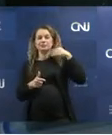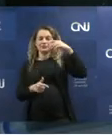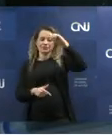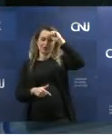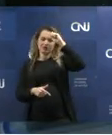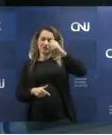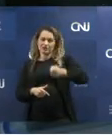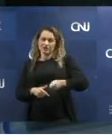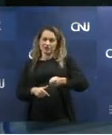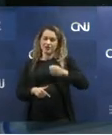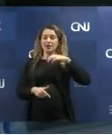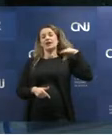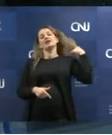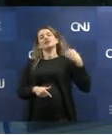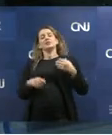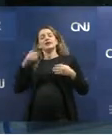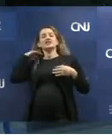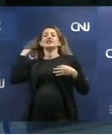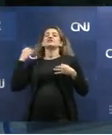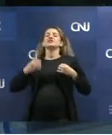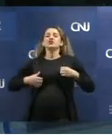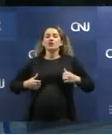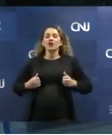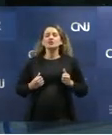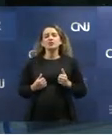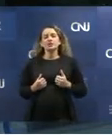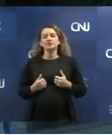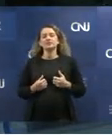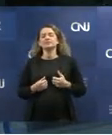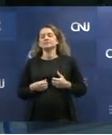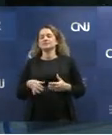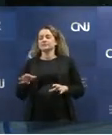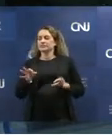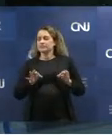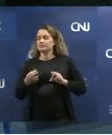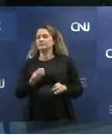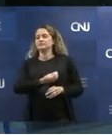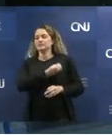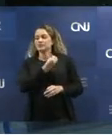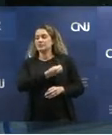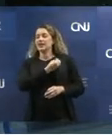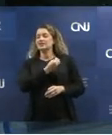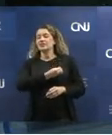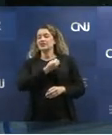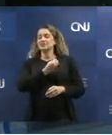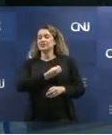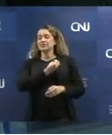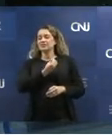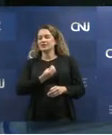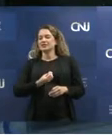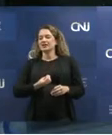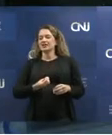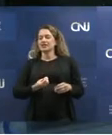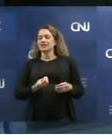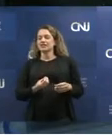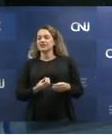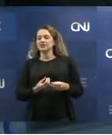Tratamento de saúde? A vida. Nós temos amor que não dependemos só dela.